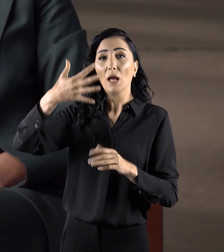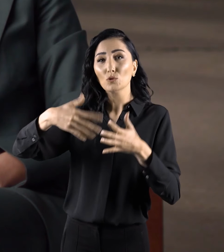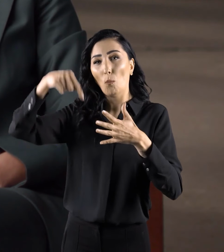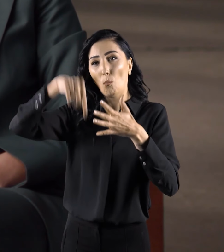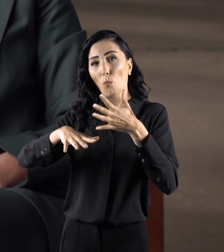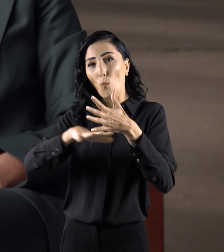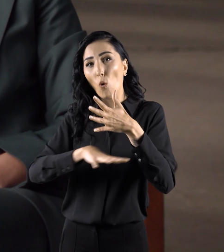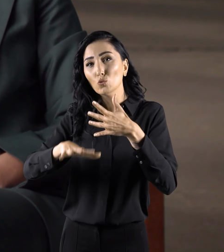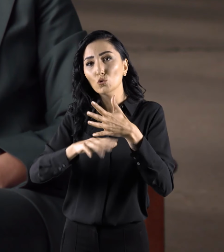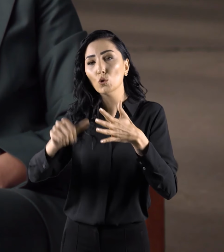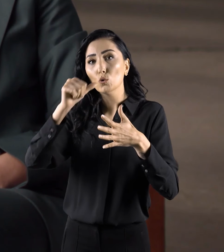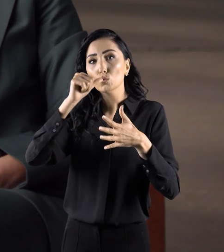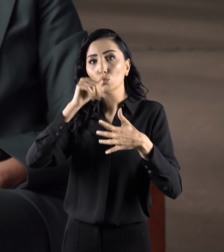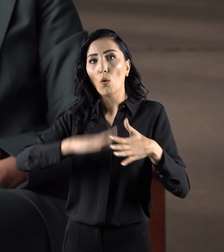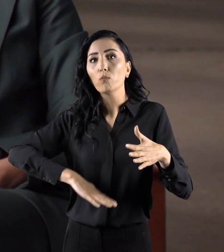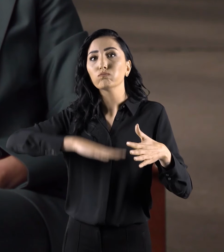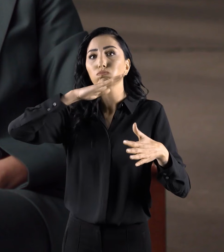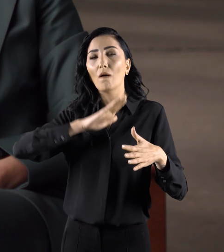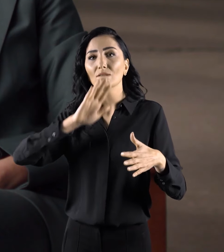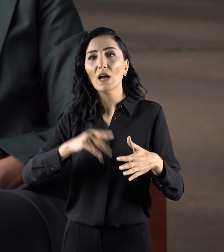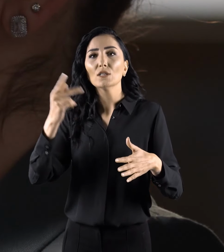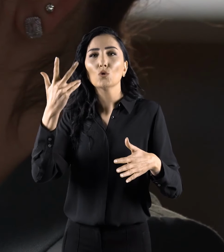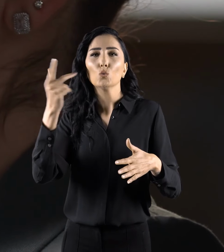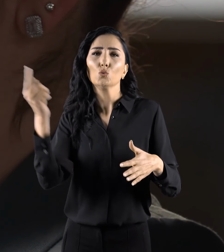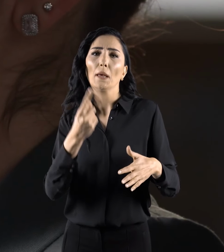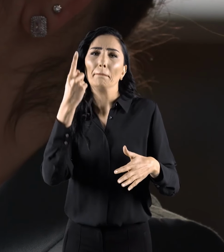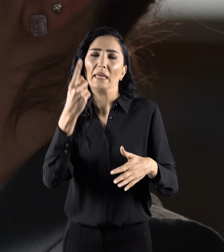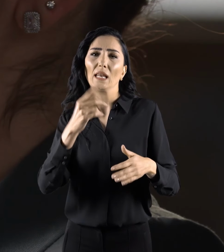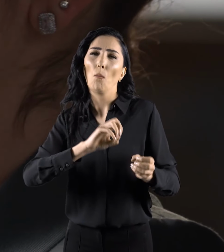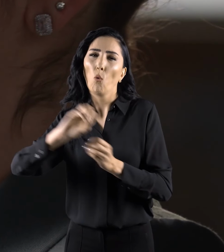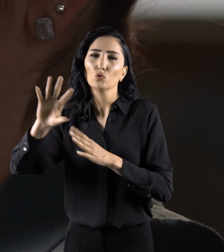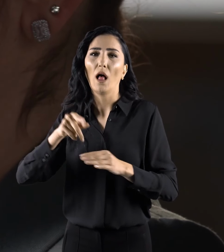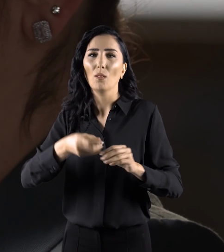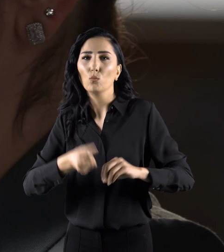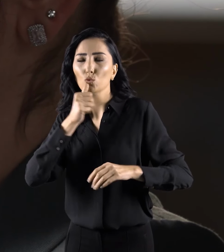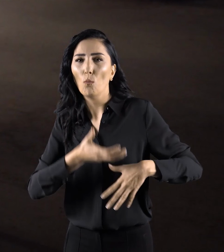Yaşadığınız yerin bodrum katını su bastıysa günde üçte birini tahliye edin.